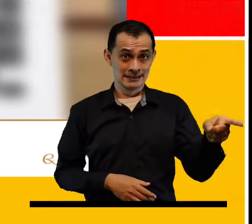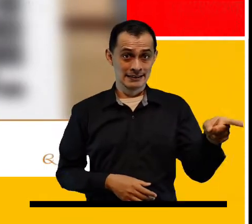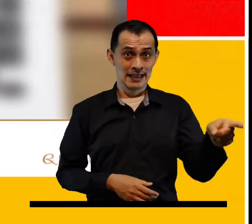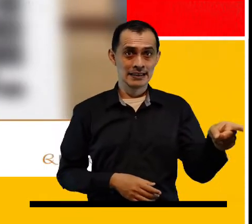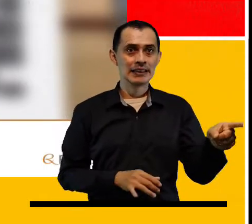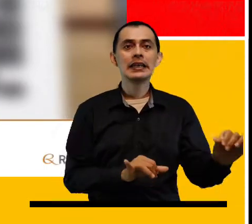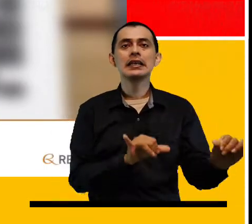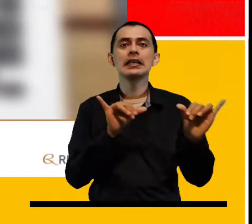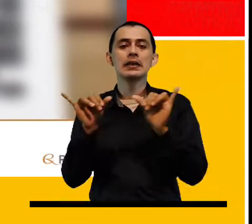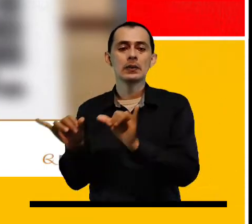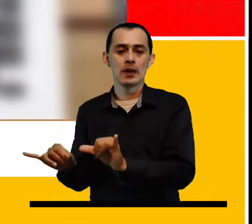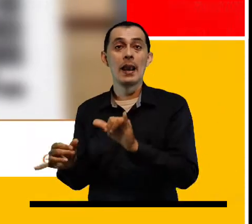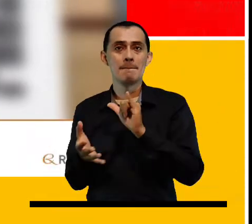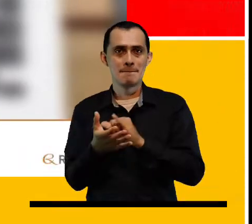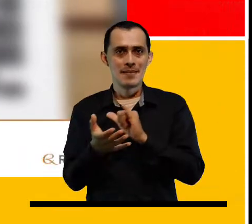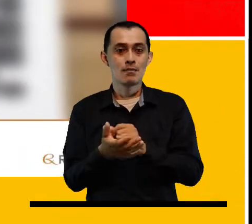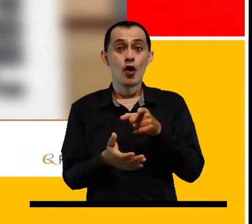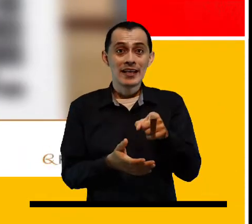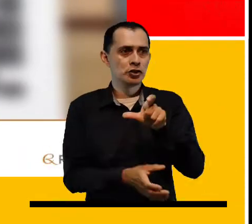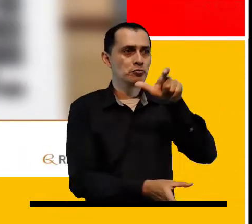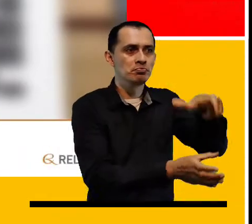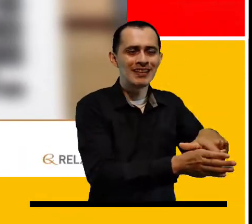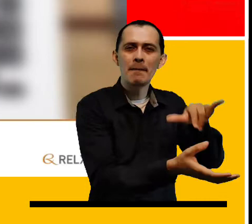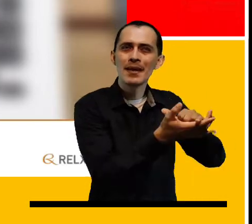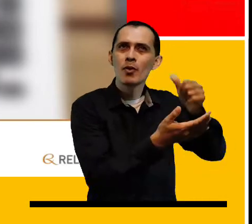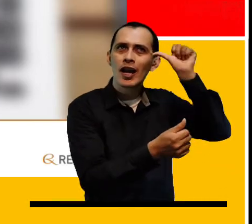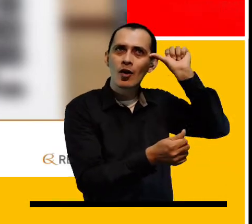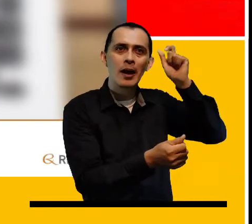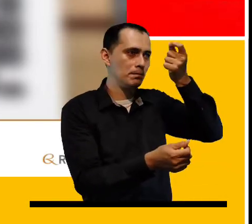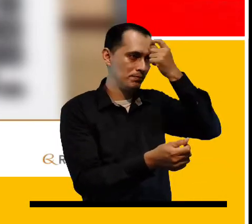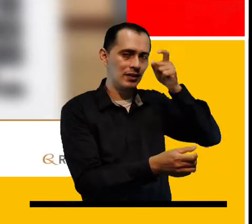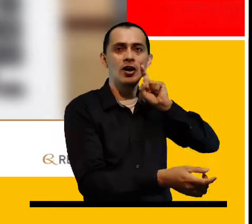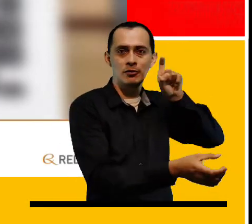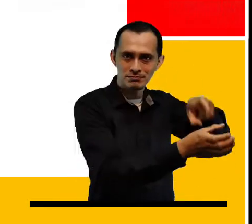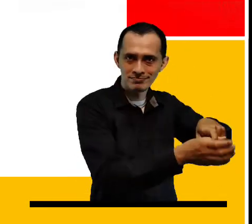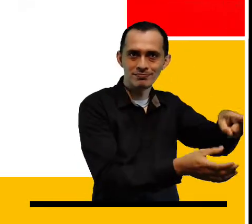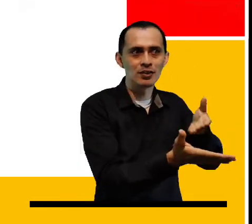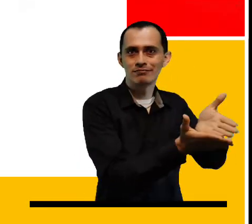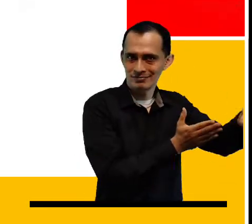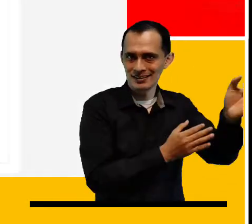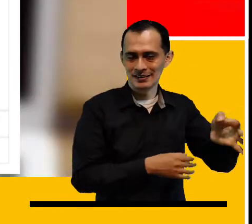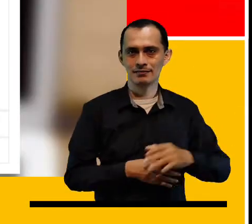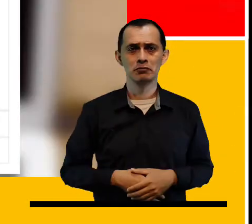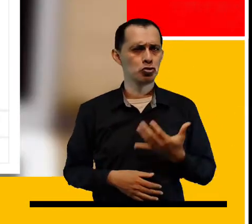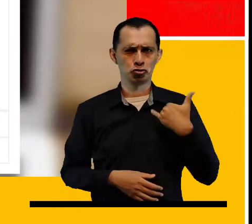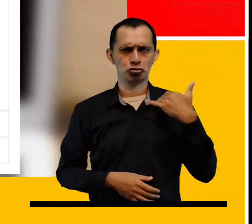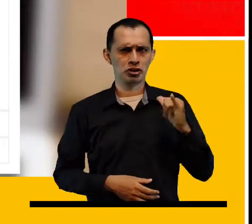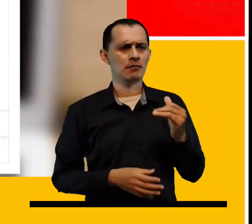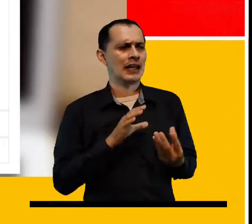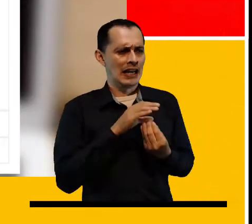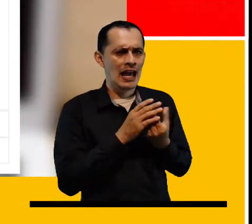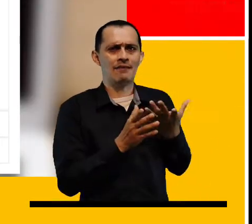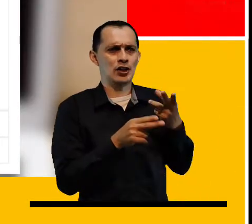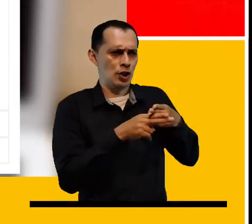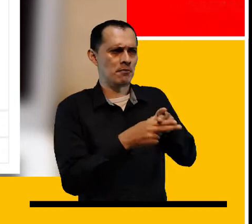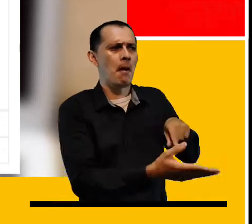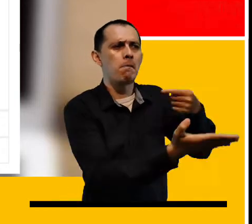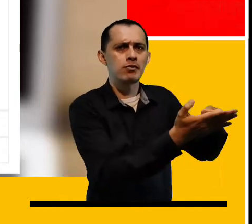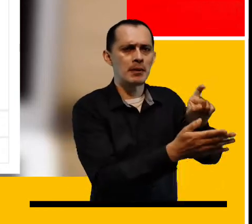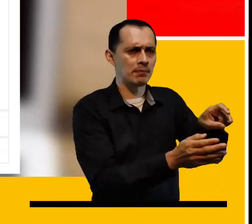Una vez han ingresado allí, nos vamos a encontrar con la siguiente información,